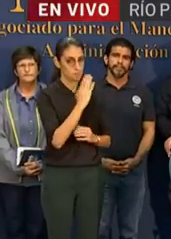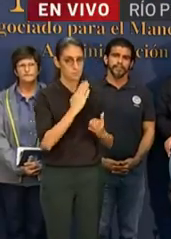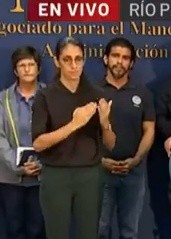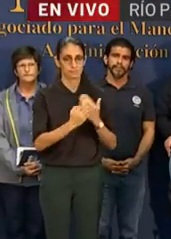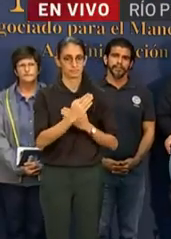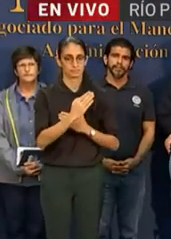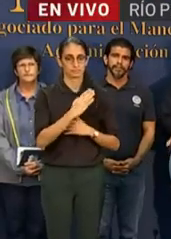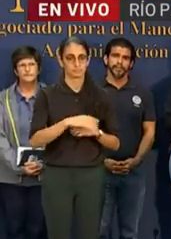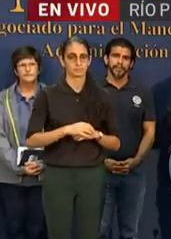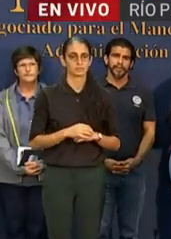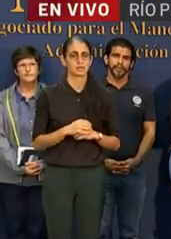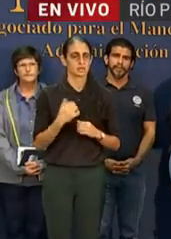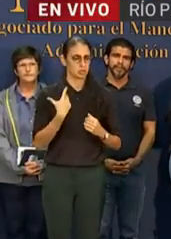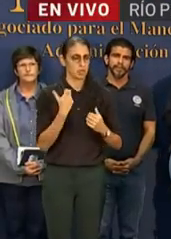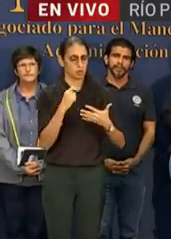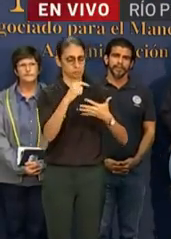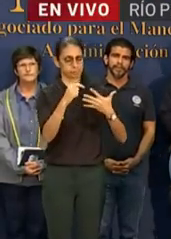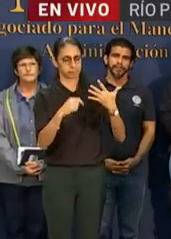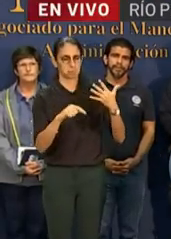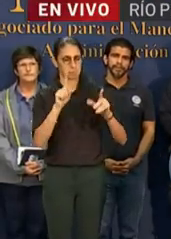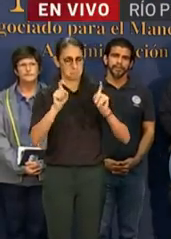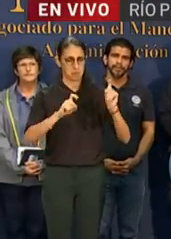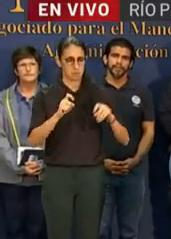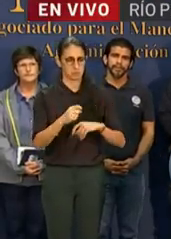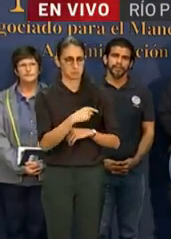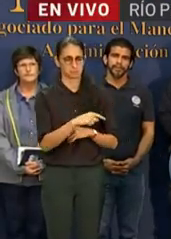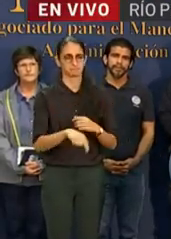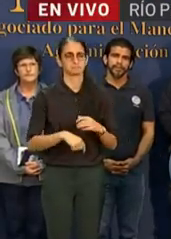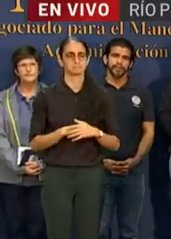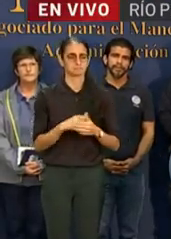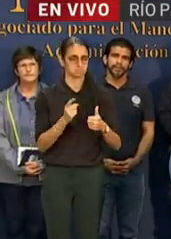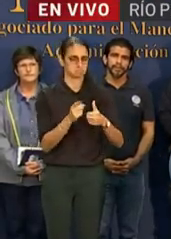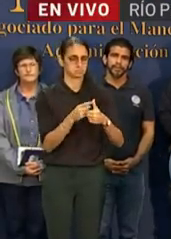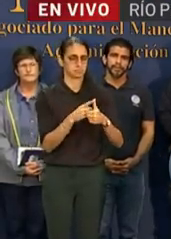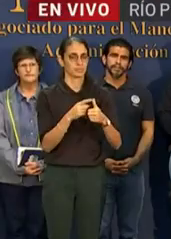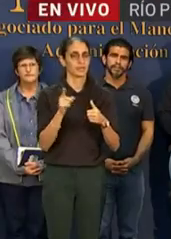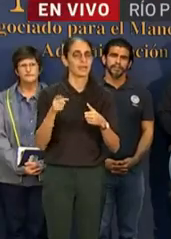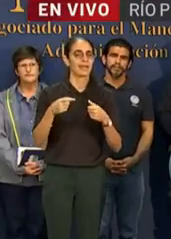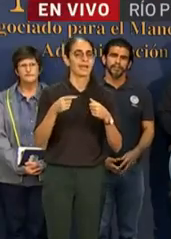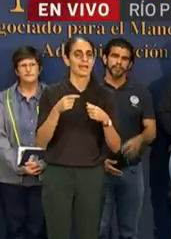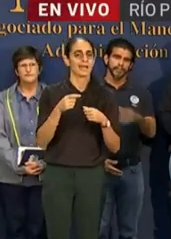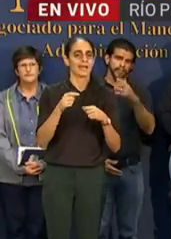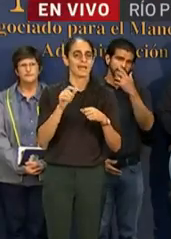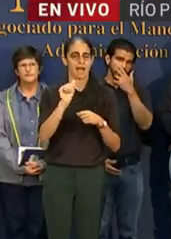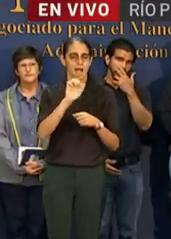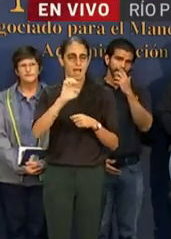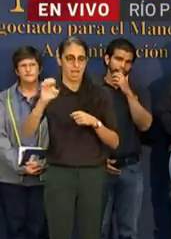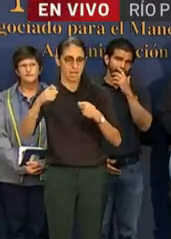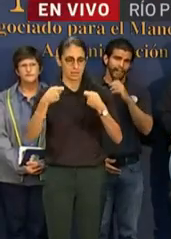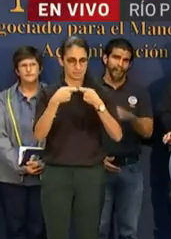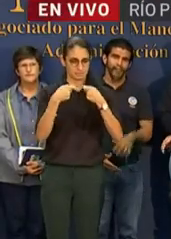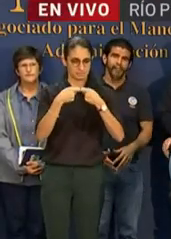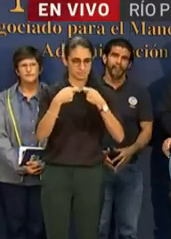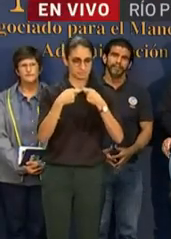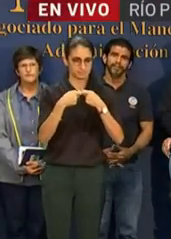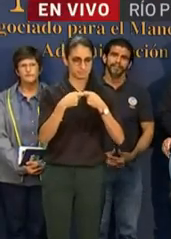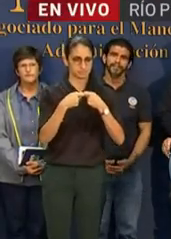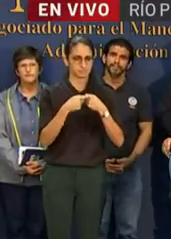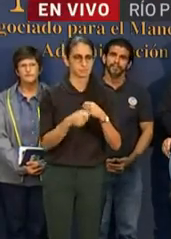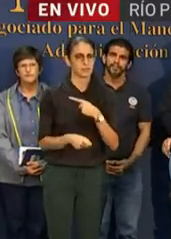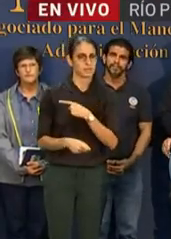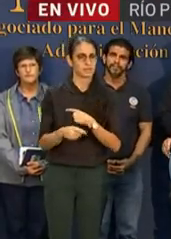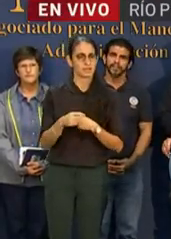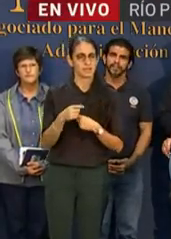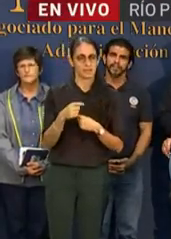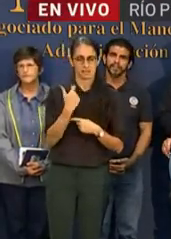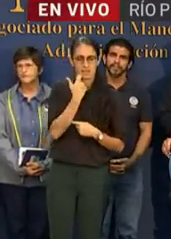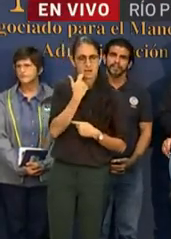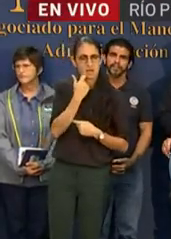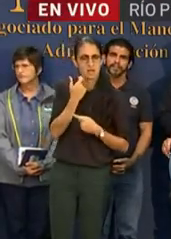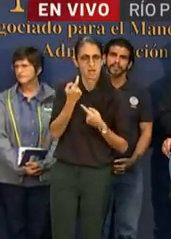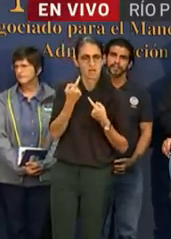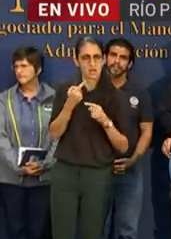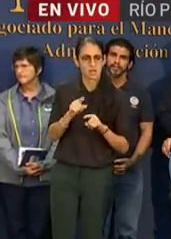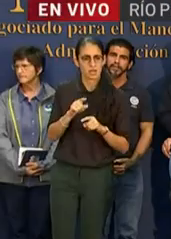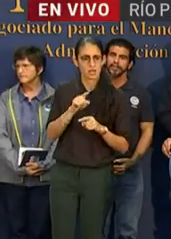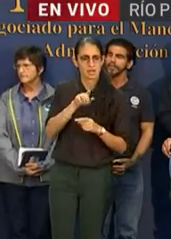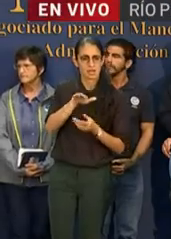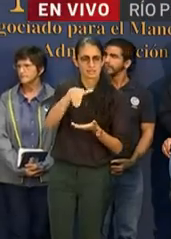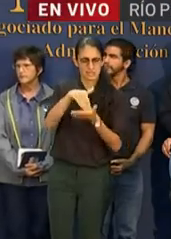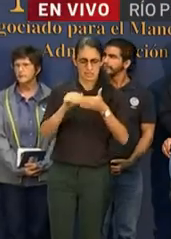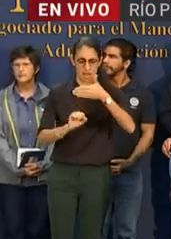VAMOS A COMENZÓ CON LAS